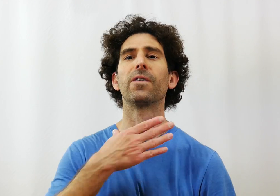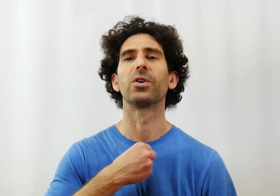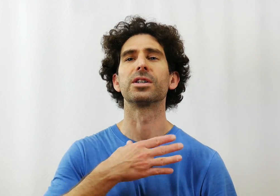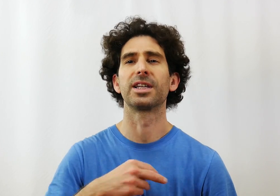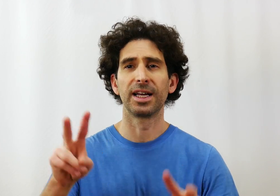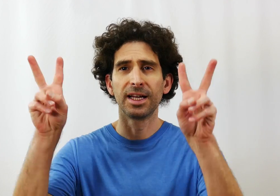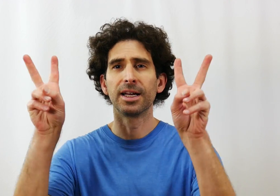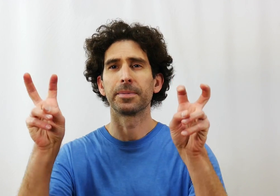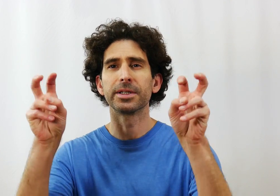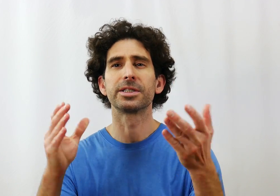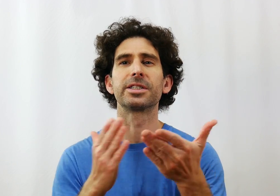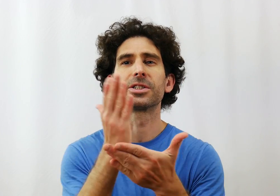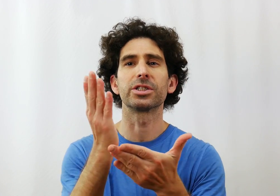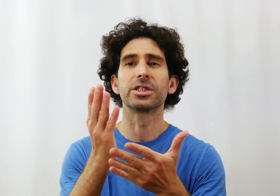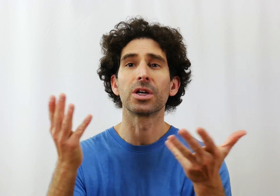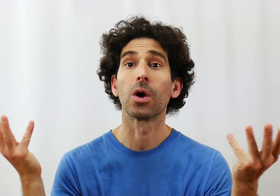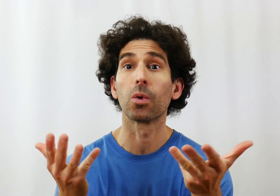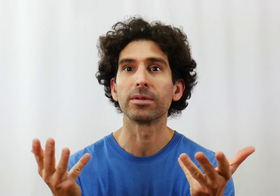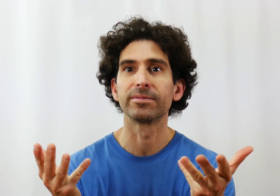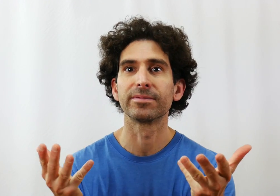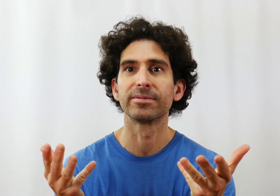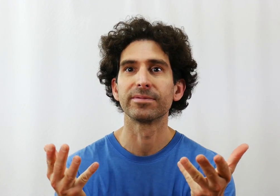Que veut dire cette expression ?